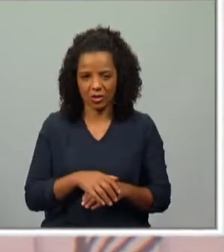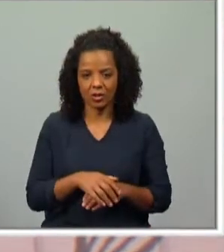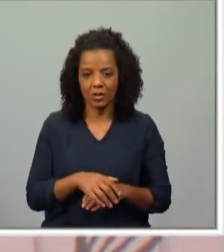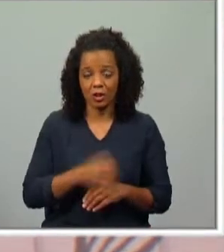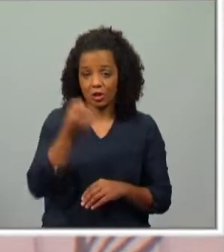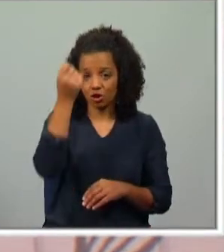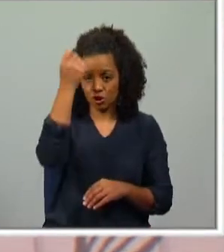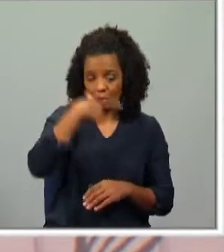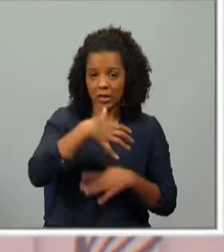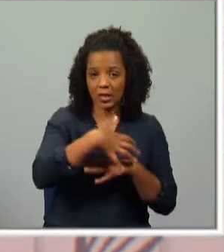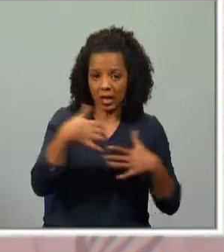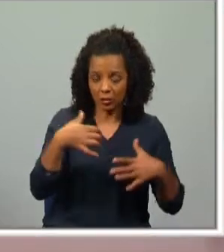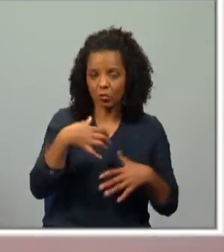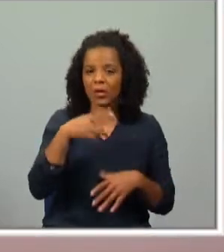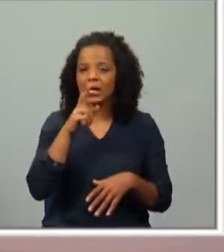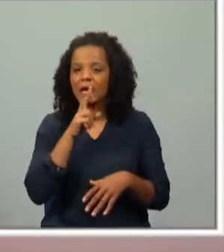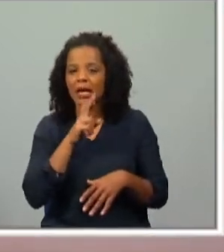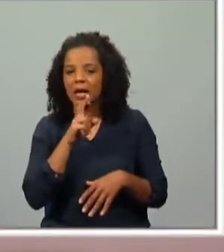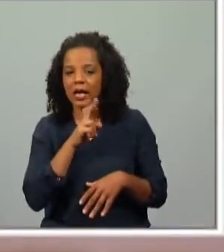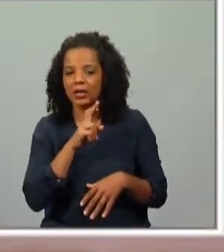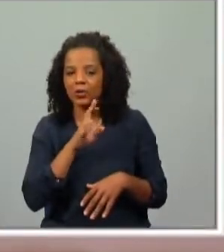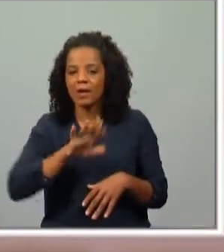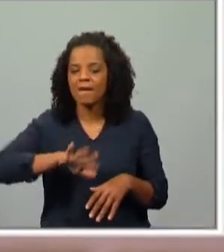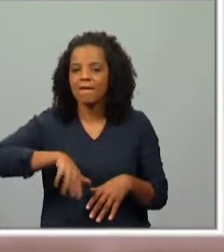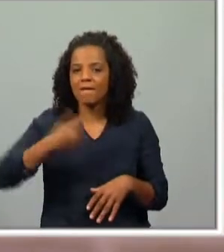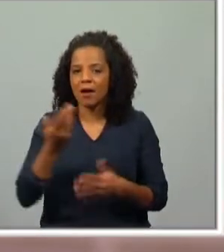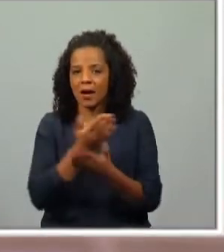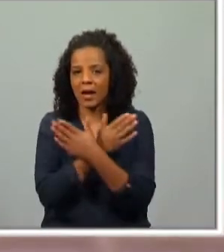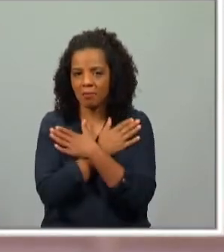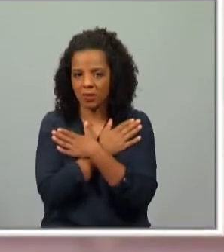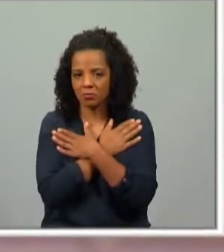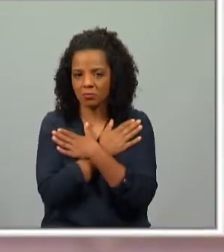de um rato que se tornaram amigos esta se calhar não vamos abordar aqui mas é 成為朋友的老鼠也許我們不會在這裡解決它，但它是